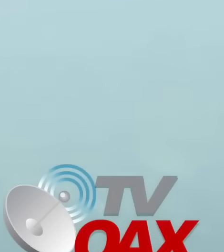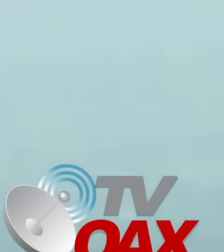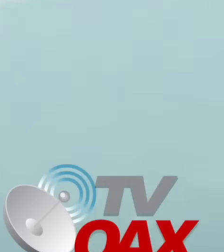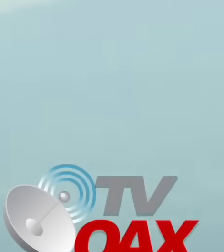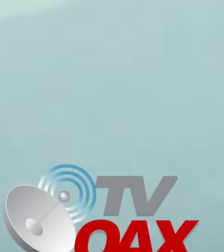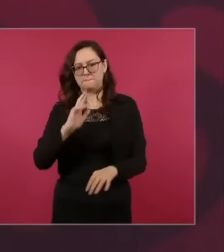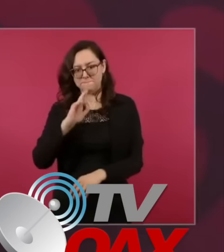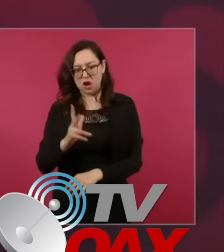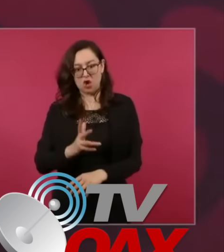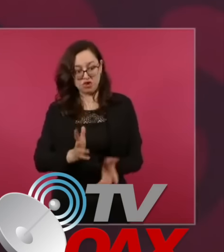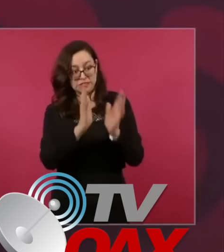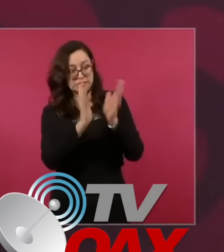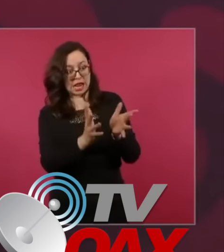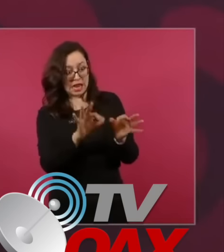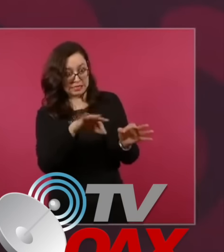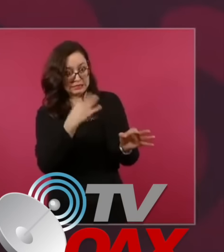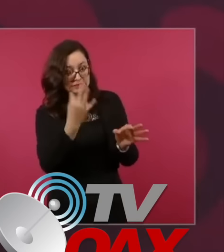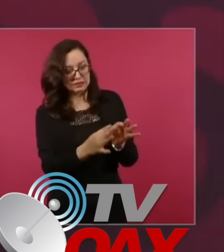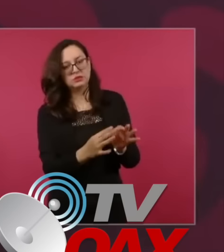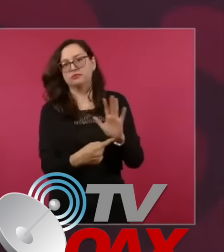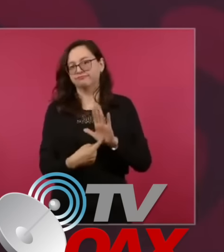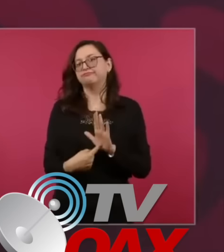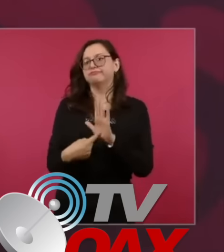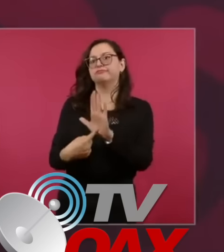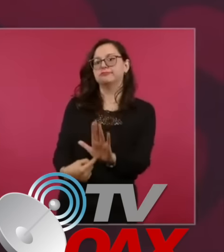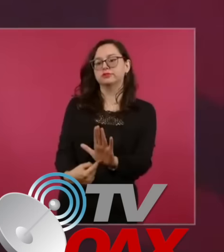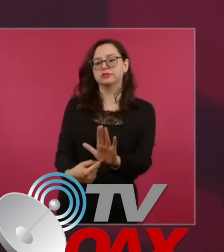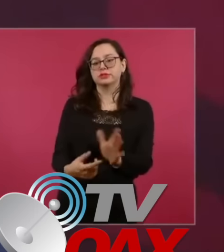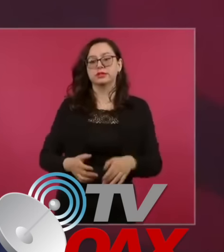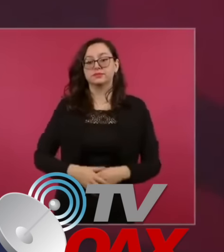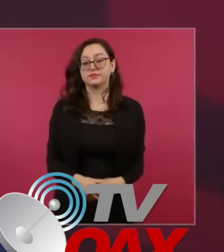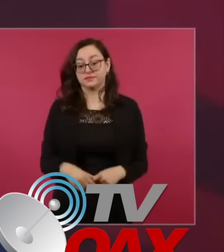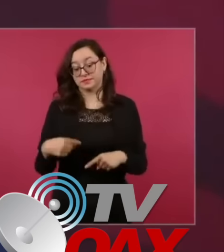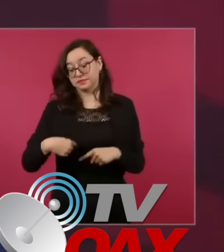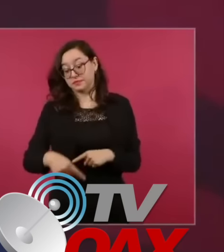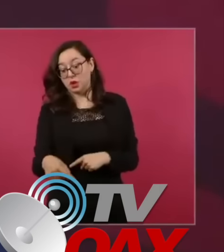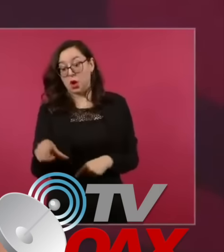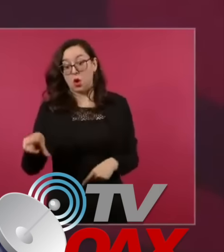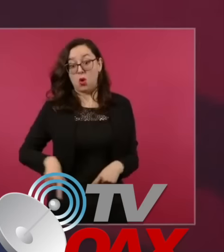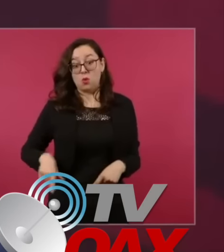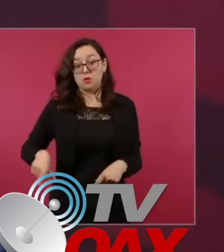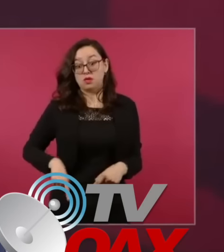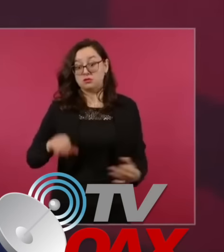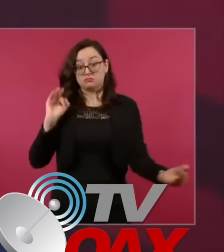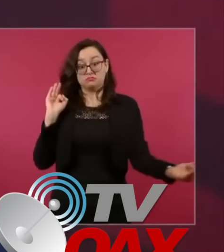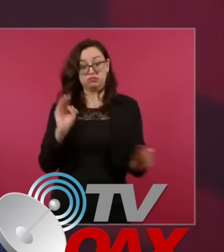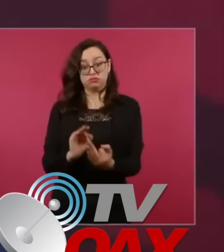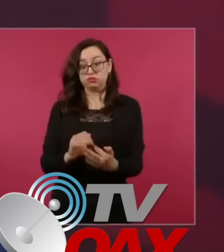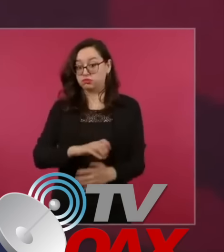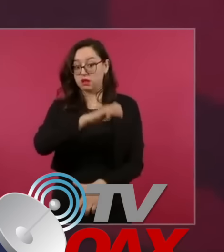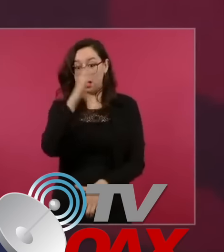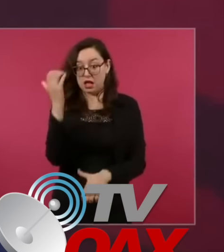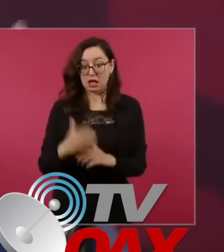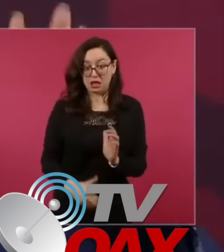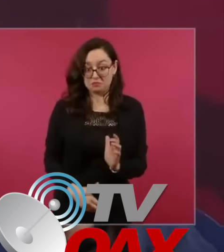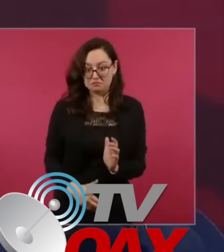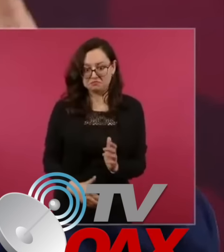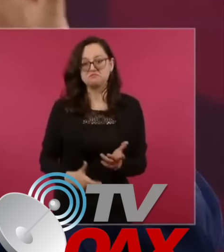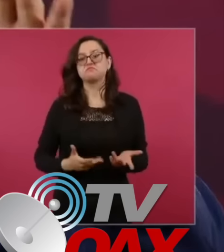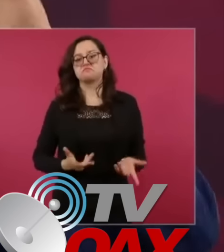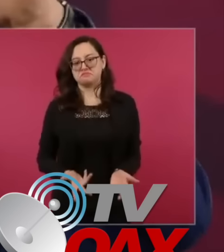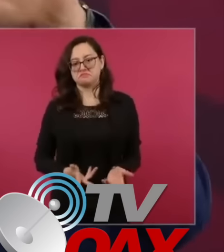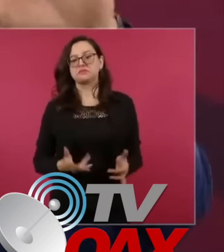como vamos terminando el gobierno nuestro mandato pues vamos a estar informando de